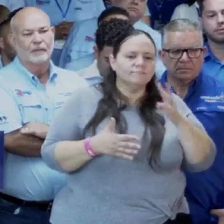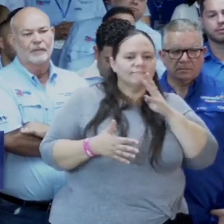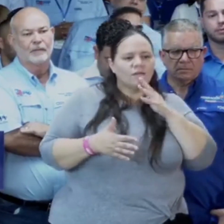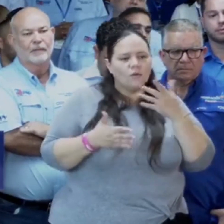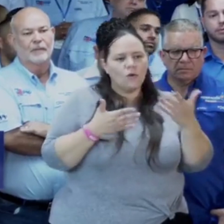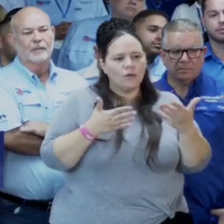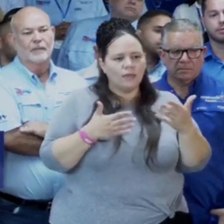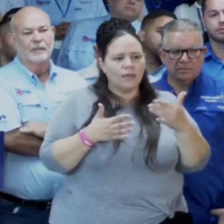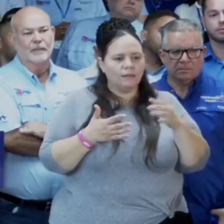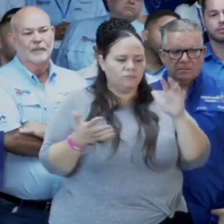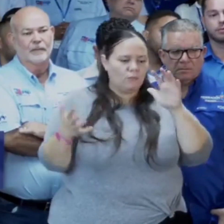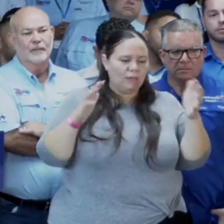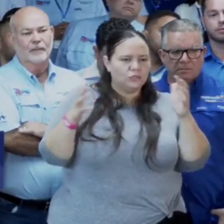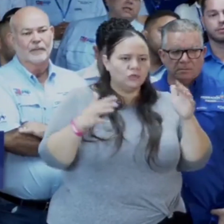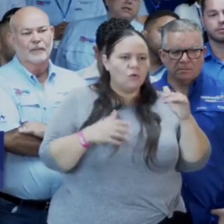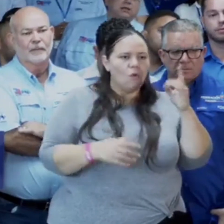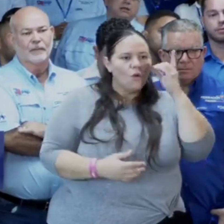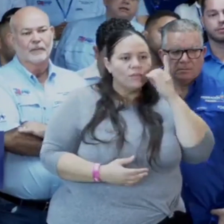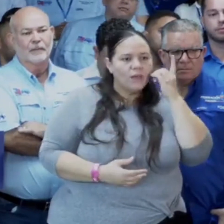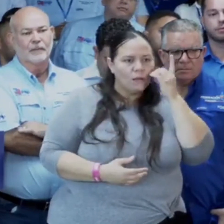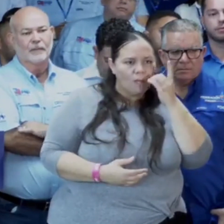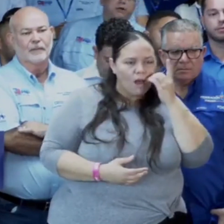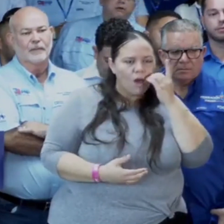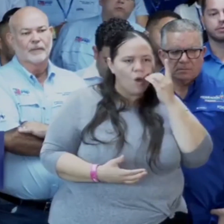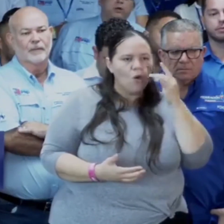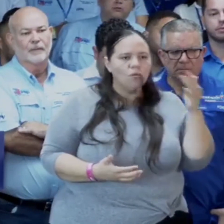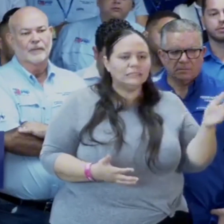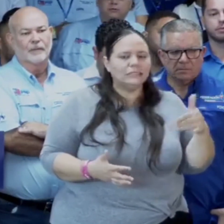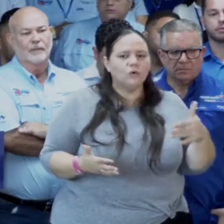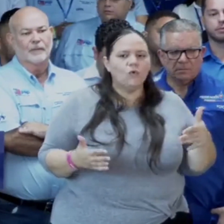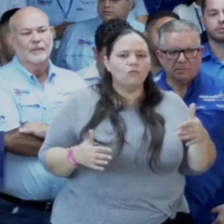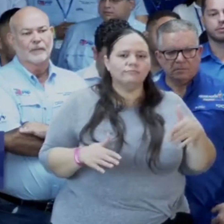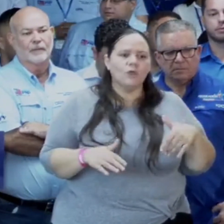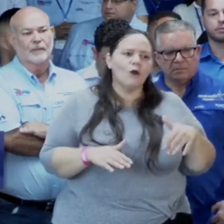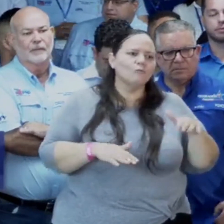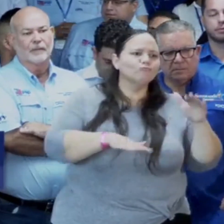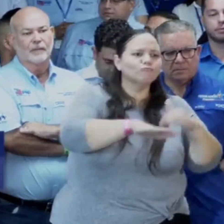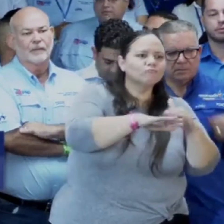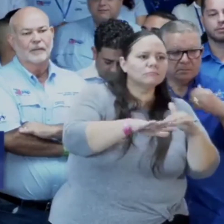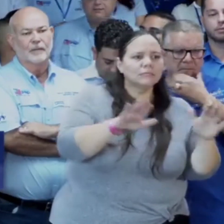ninguna a Jesús Manuel Ortiz Más allá de hacerle un llamado a los populares que sean pues tengan